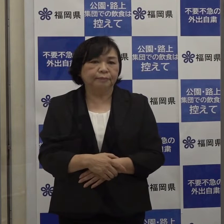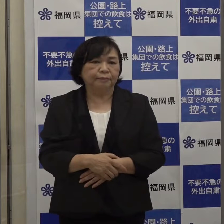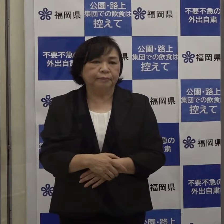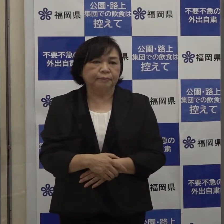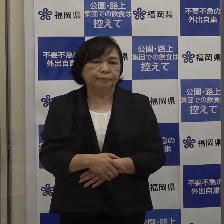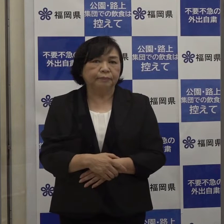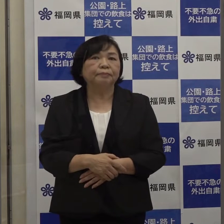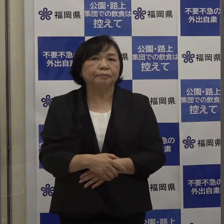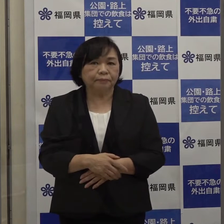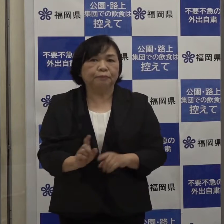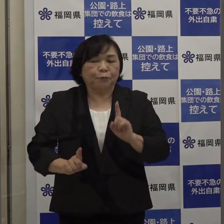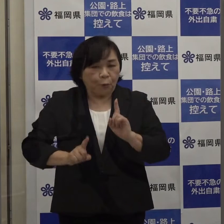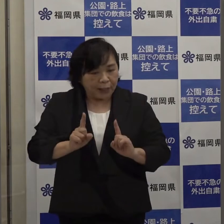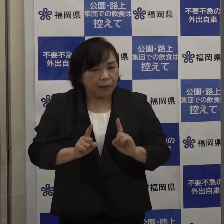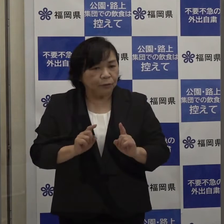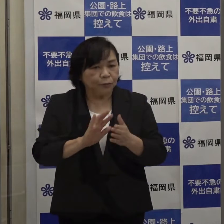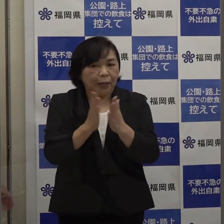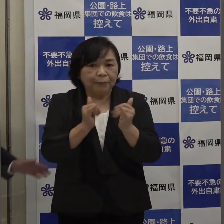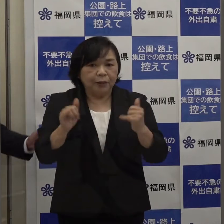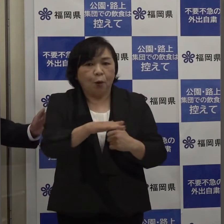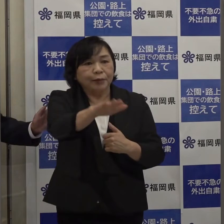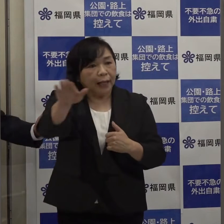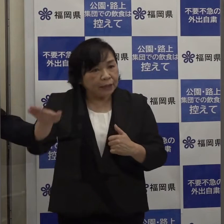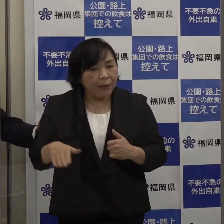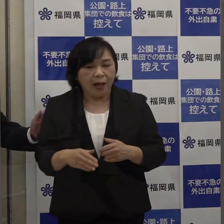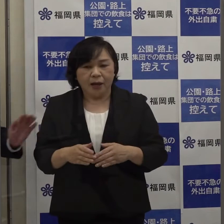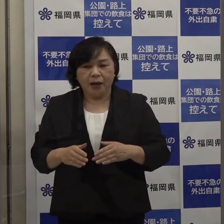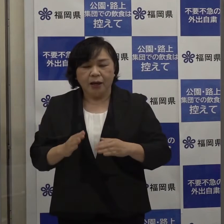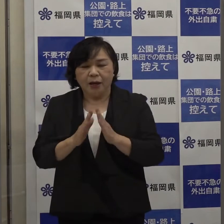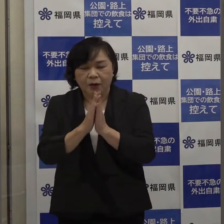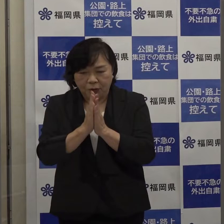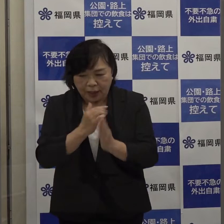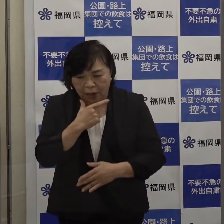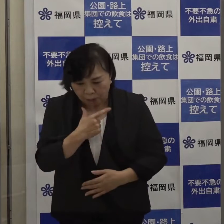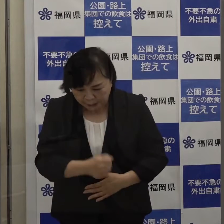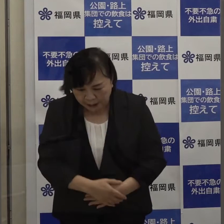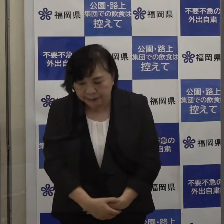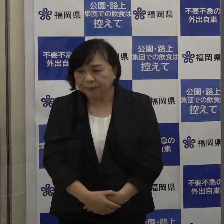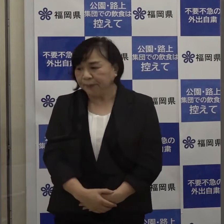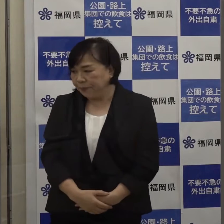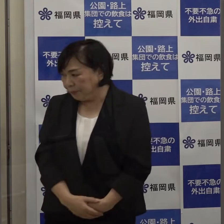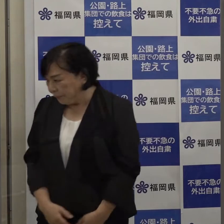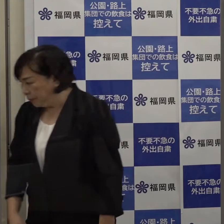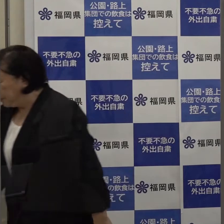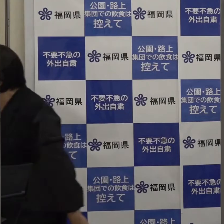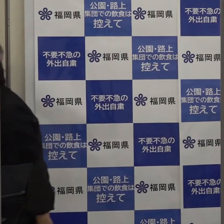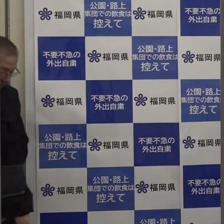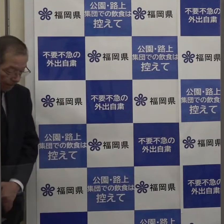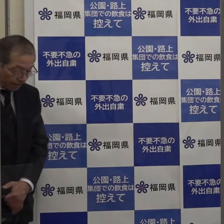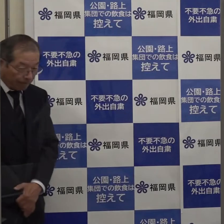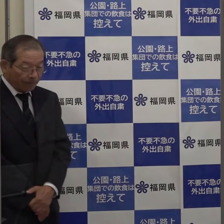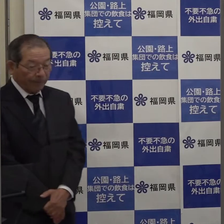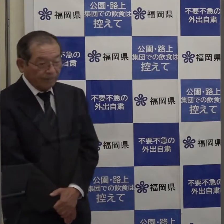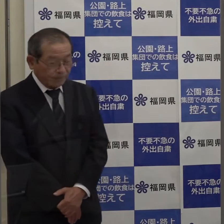県民の皆さん 県境をまたぐ不要不急の移動はやめていただきたいと思います